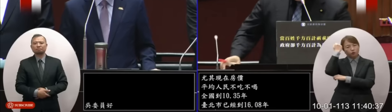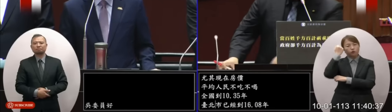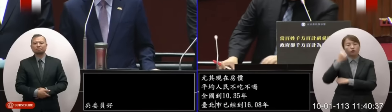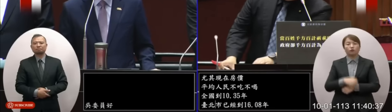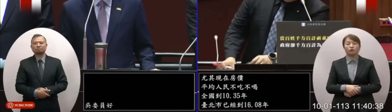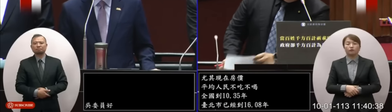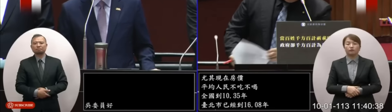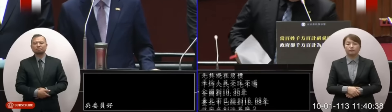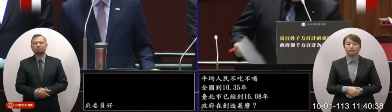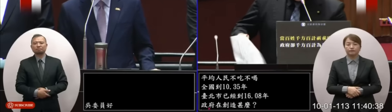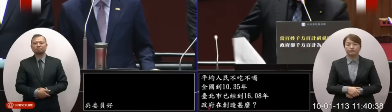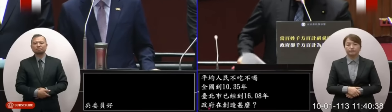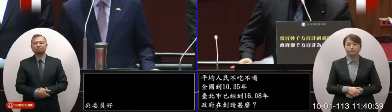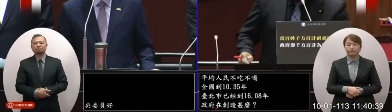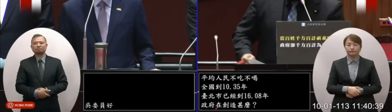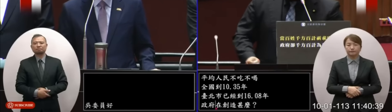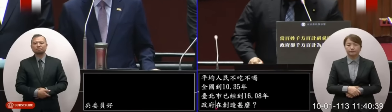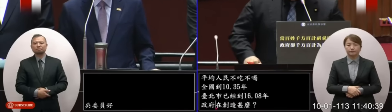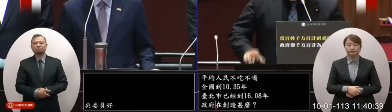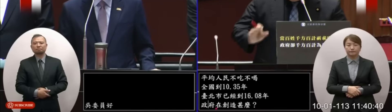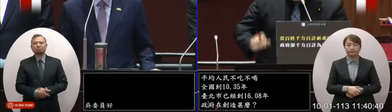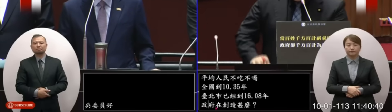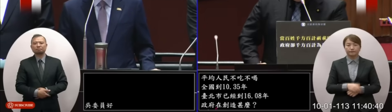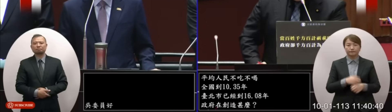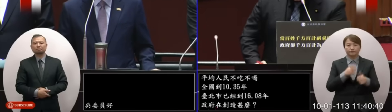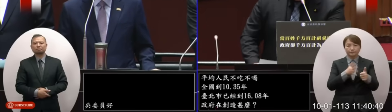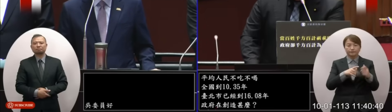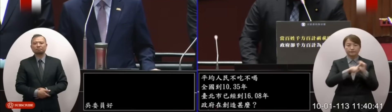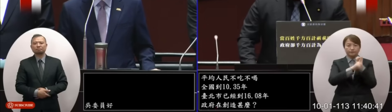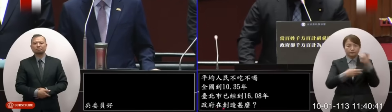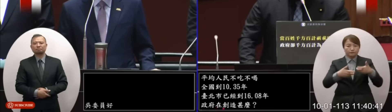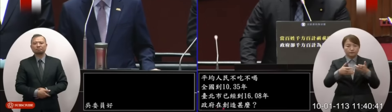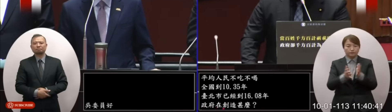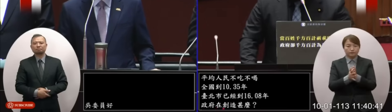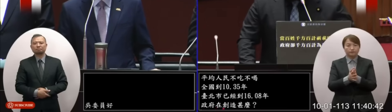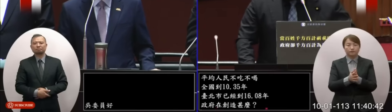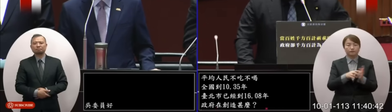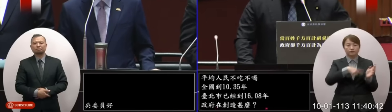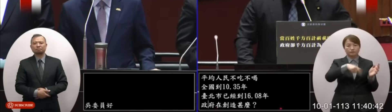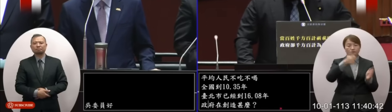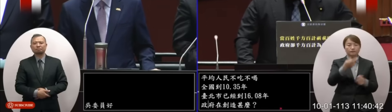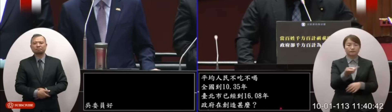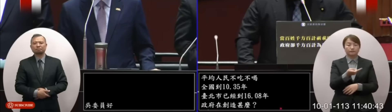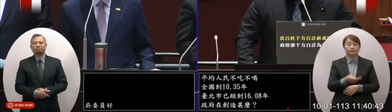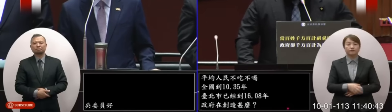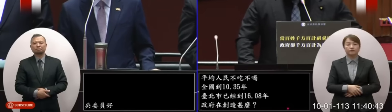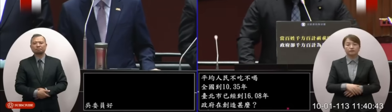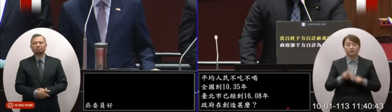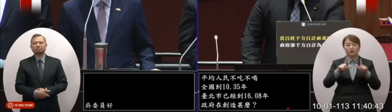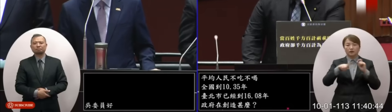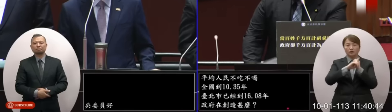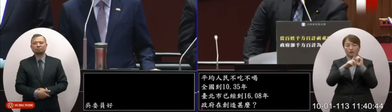好那接下來我將請問院長跟法務部長 我想請教一下啊 大法官 千方百計的